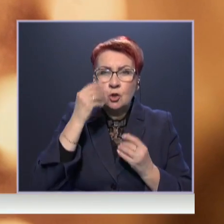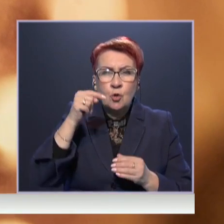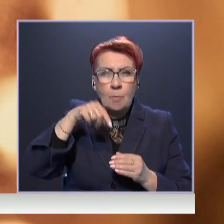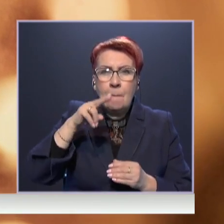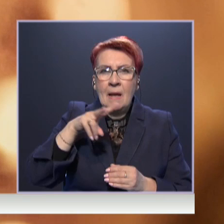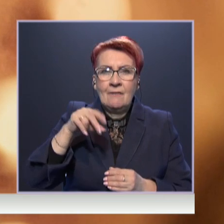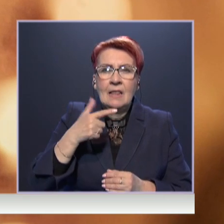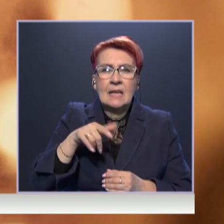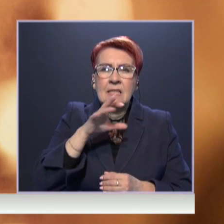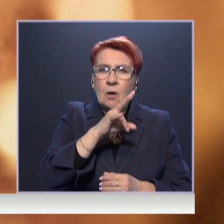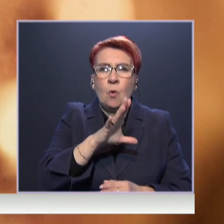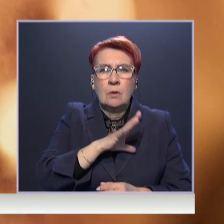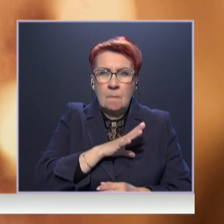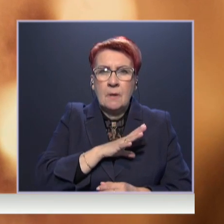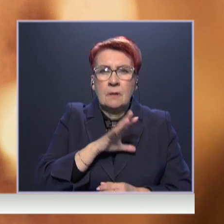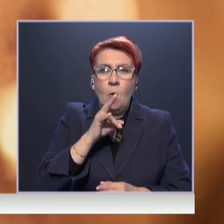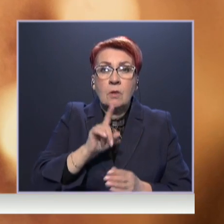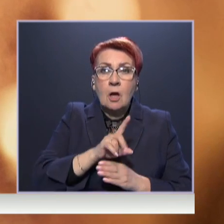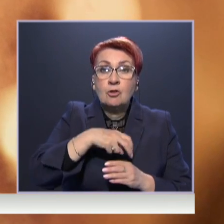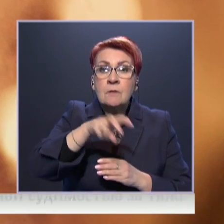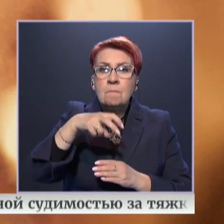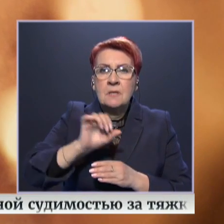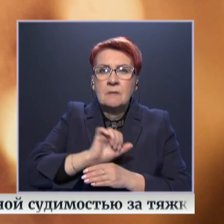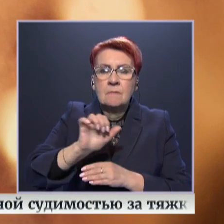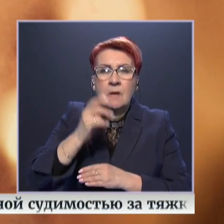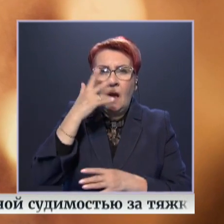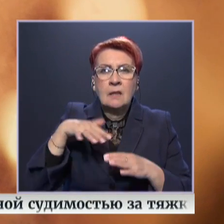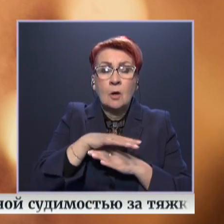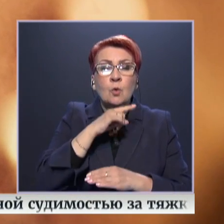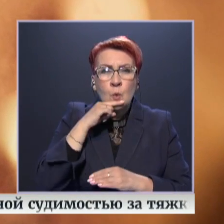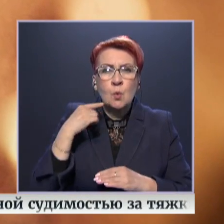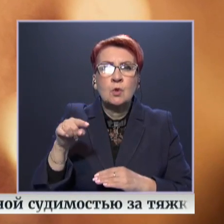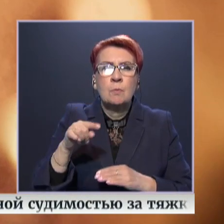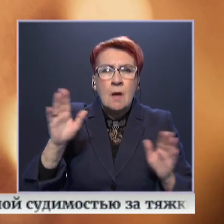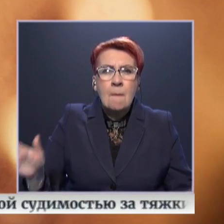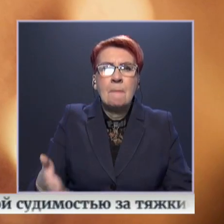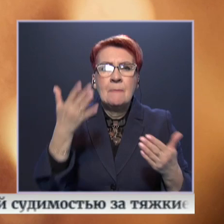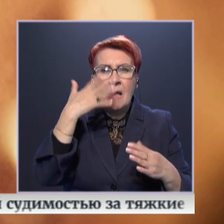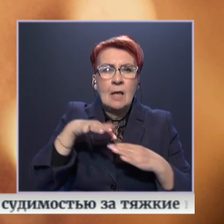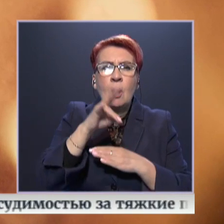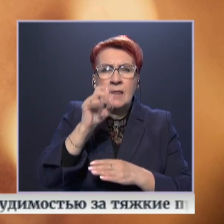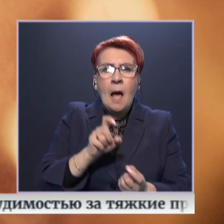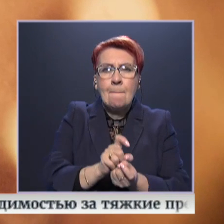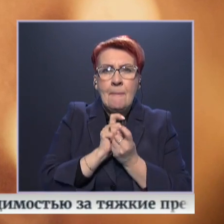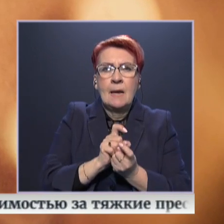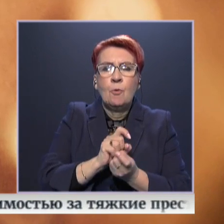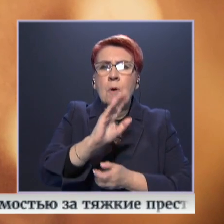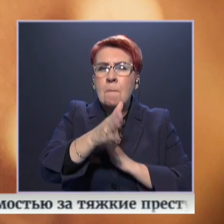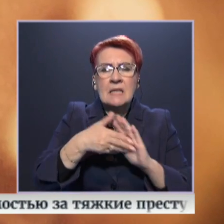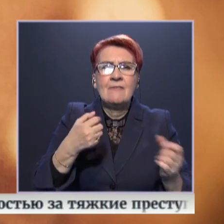томился он начал рассылать Письма к народу русскому поднимая его на борьбу призывает твердо держаться